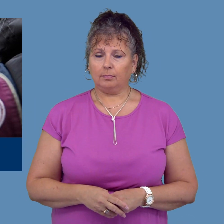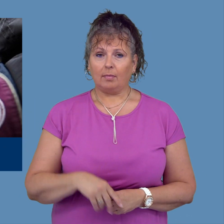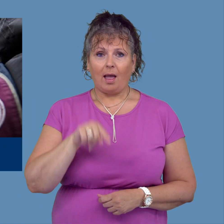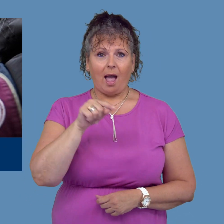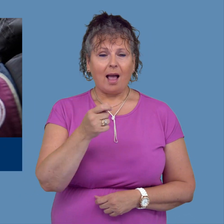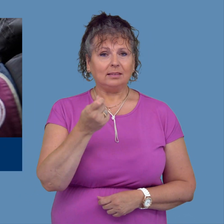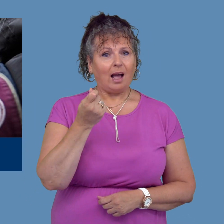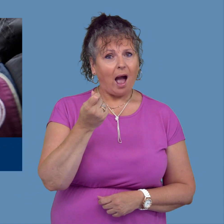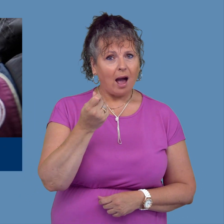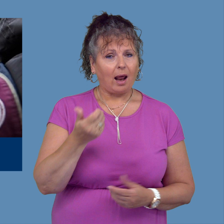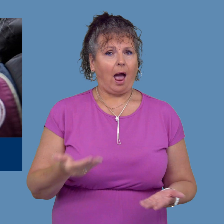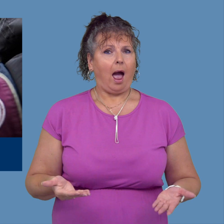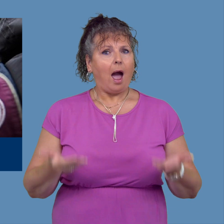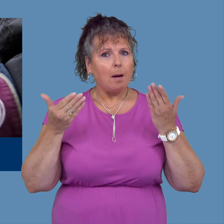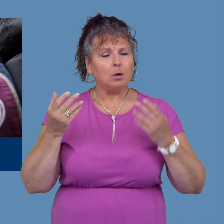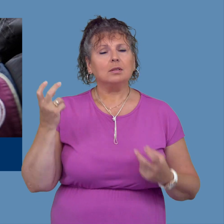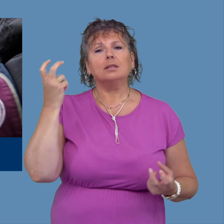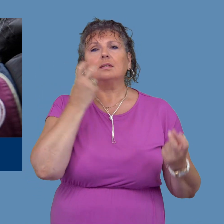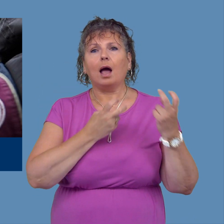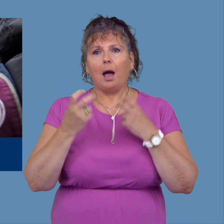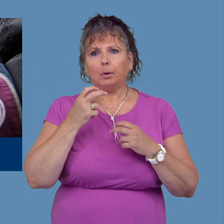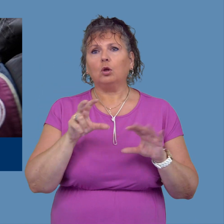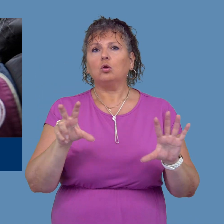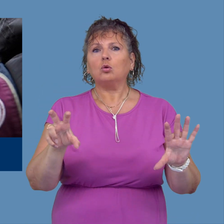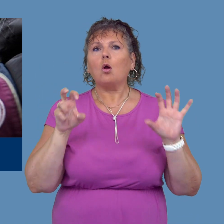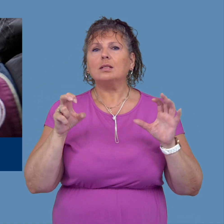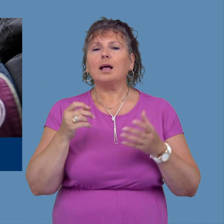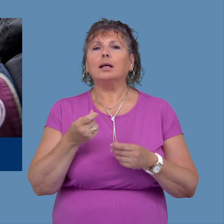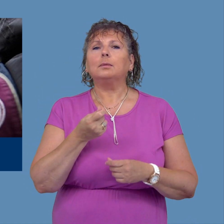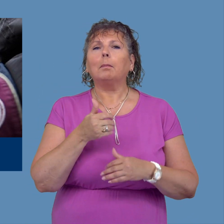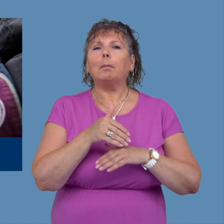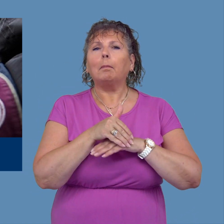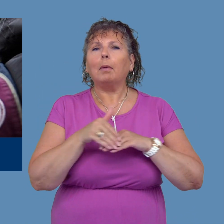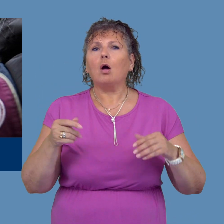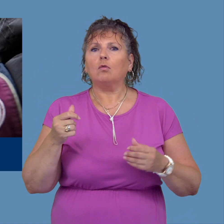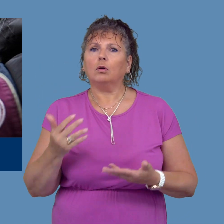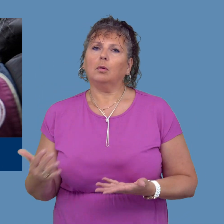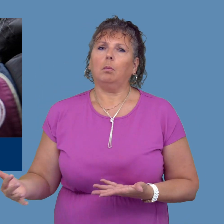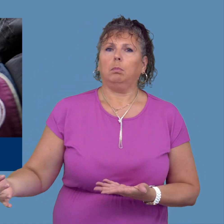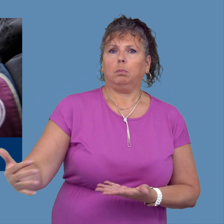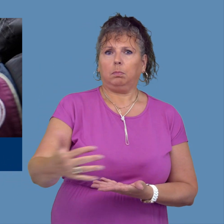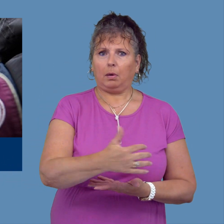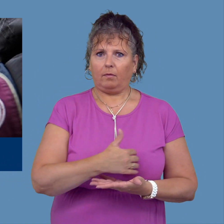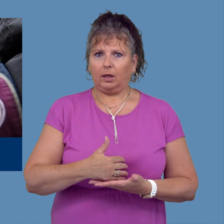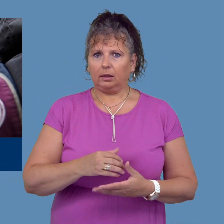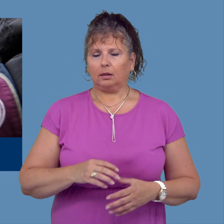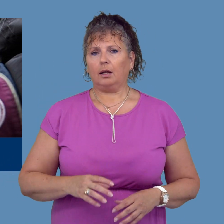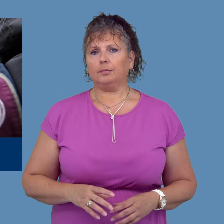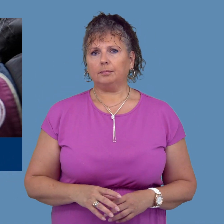Az emeléstől 800 millió forint bevételt várnak.